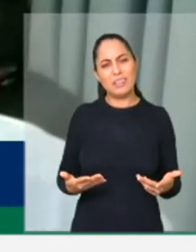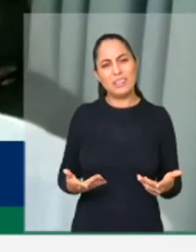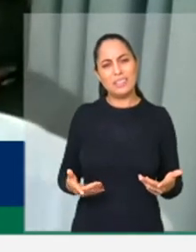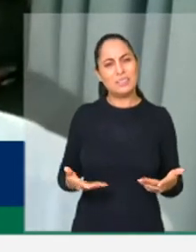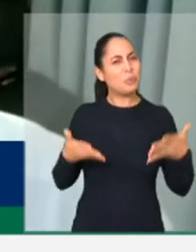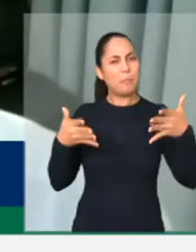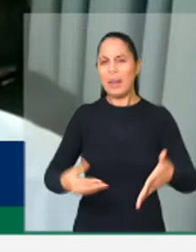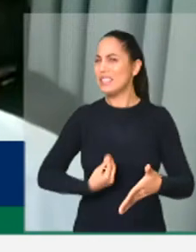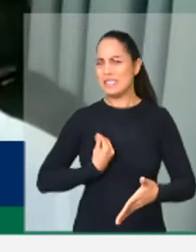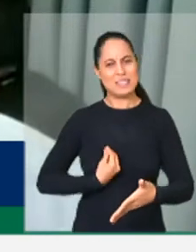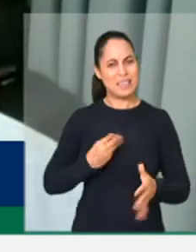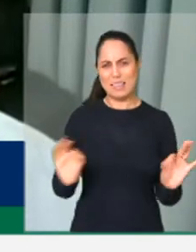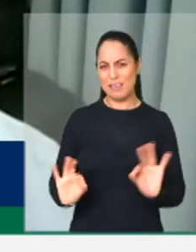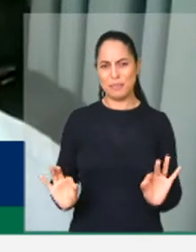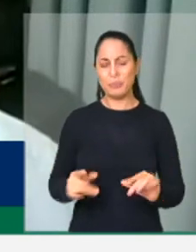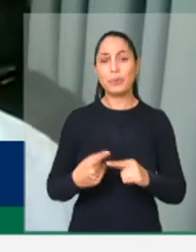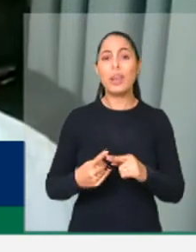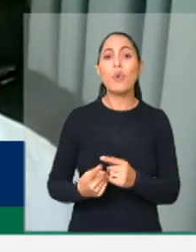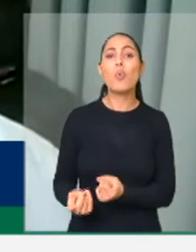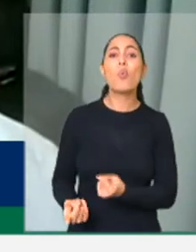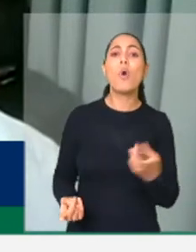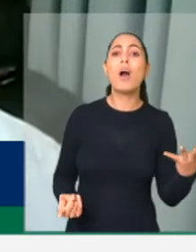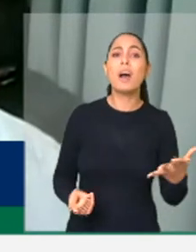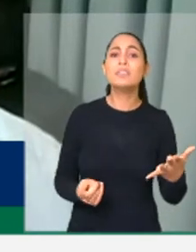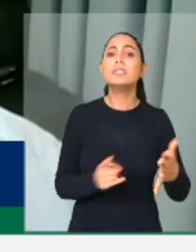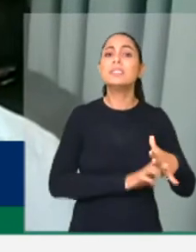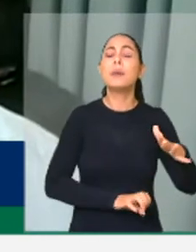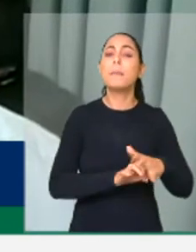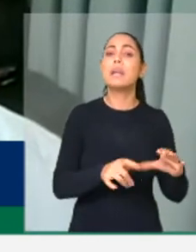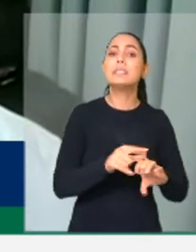M? NO PCDOB ALGUÉM NO PT? ATÉ CONHEÇO ALGUNS QUE TENTARAM EMPREENDER E